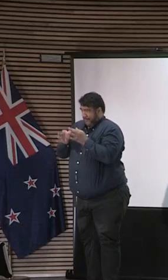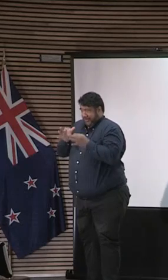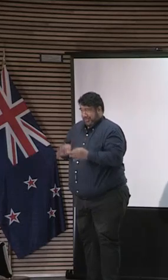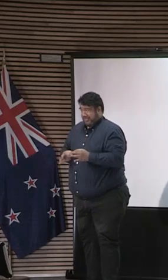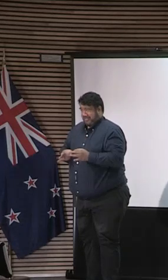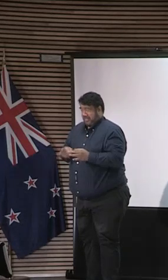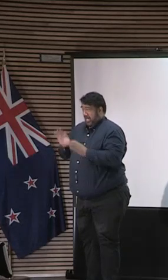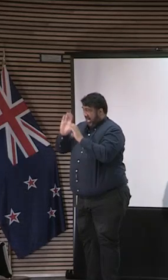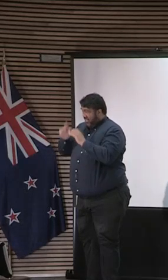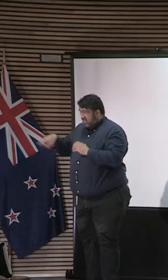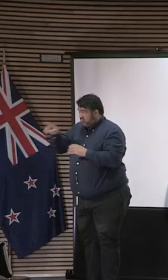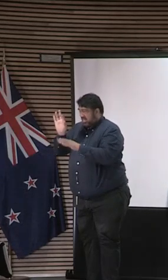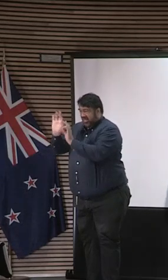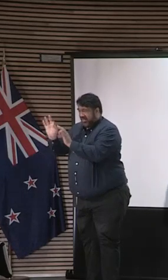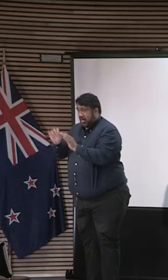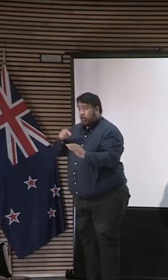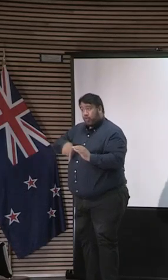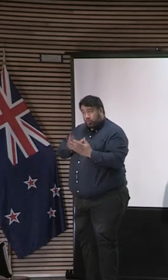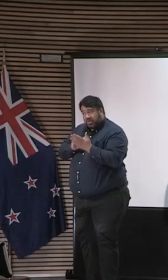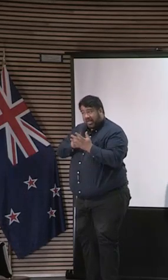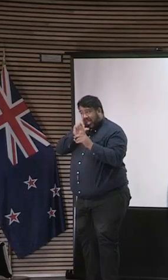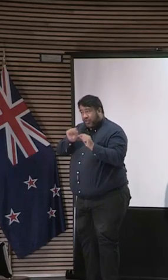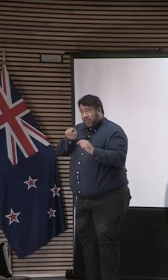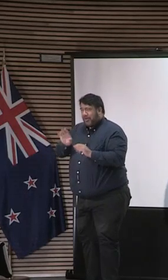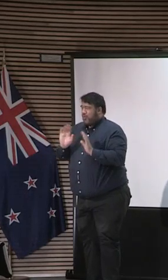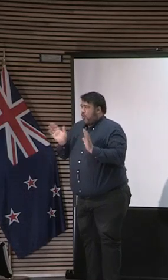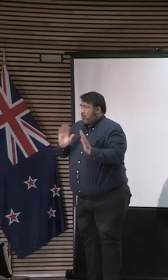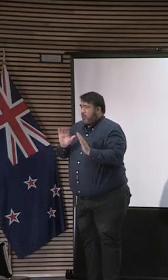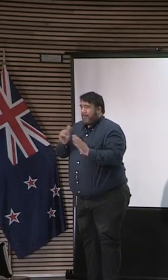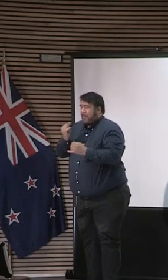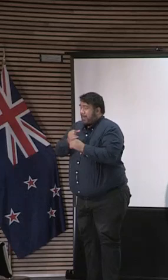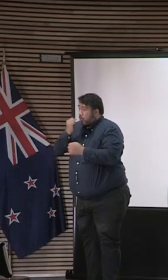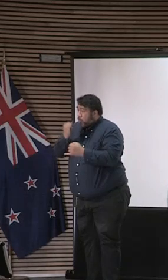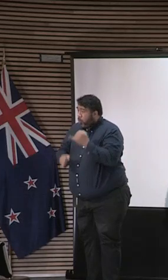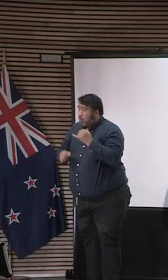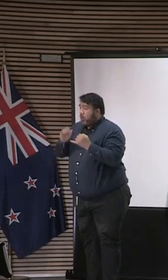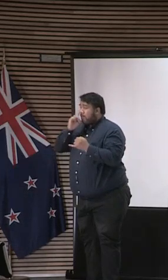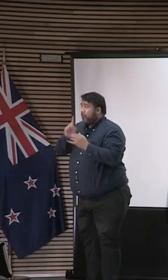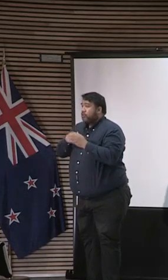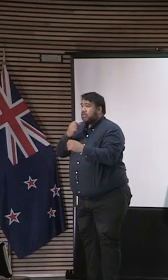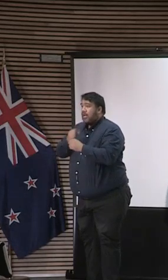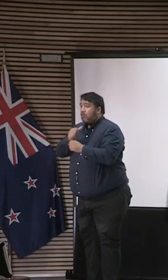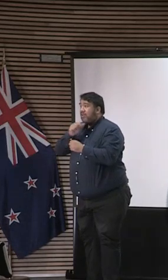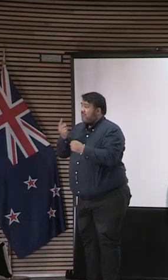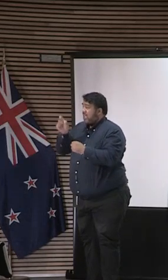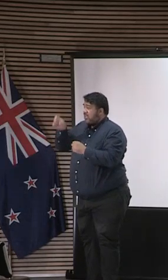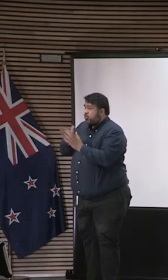raatau ake iwi mai i te hokinga mai ki te waahi kotahi kei a